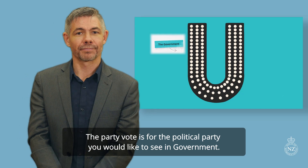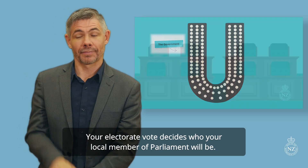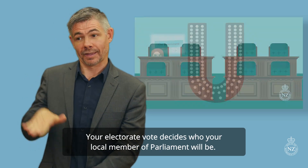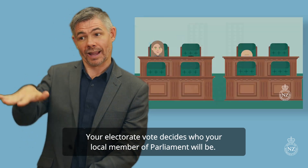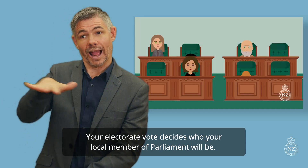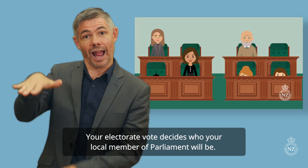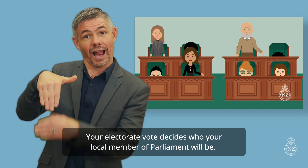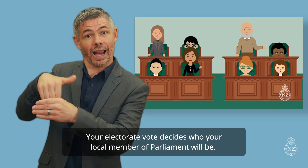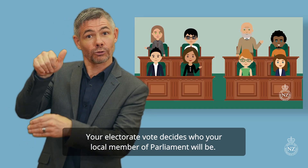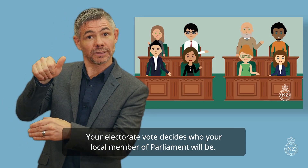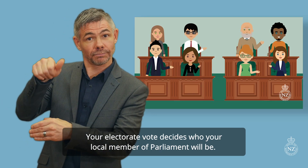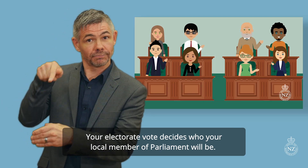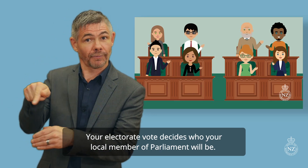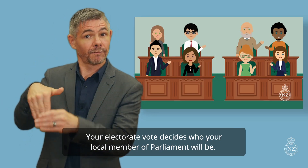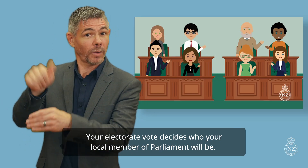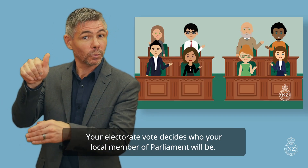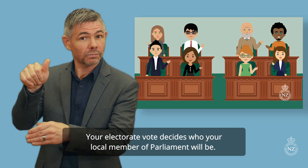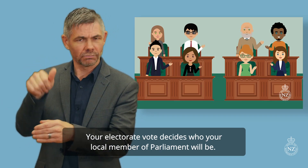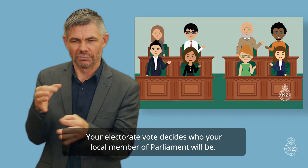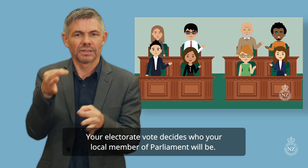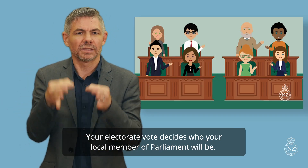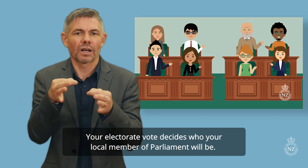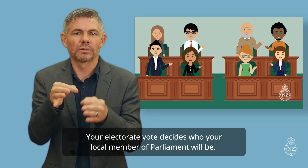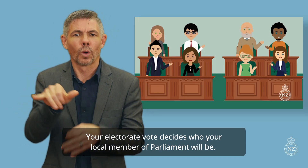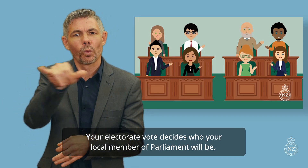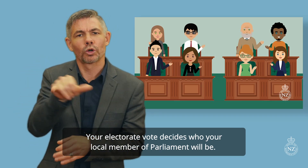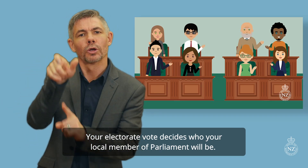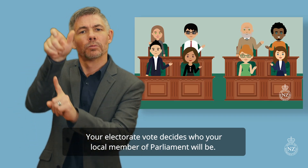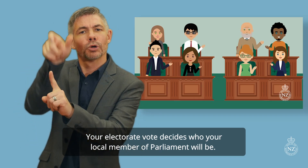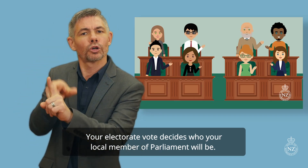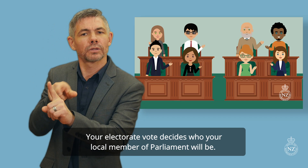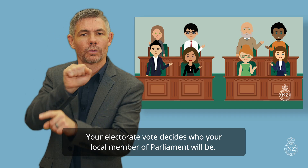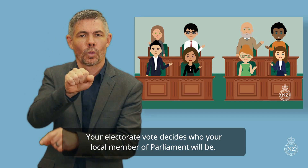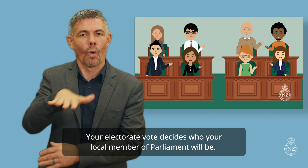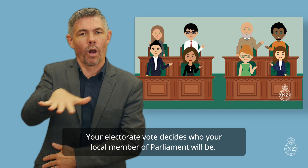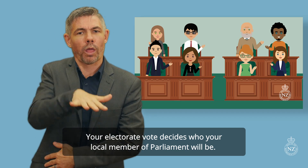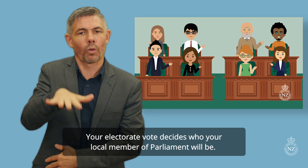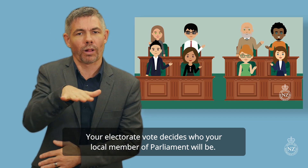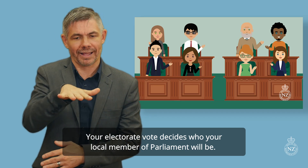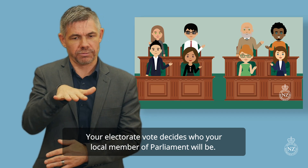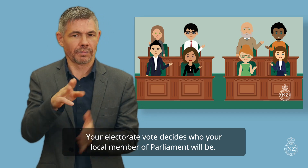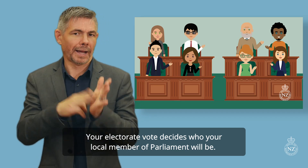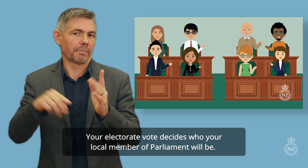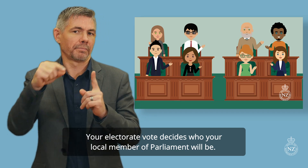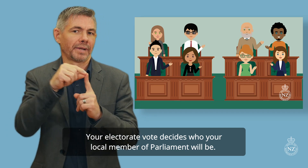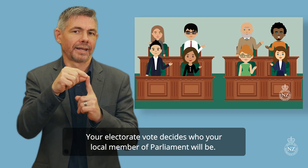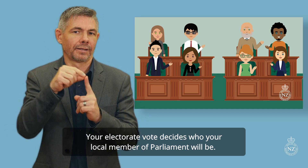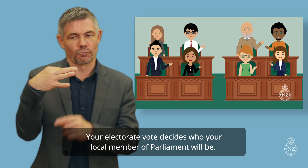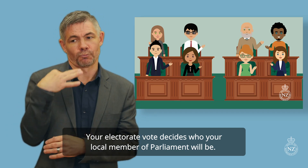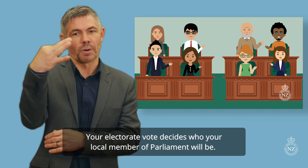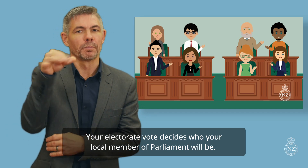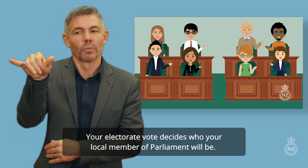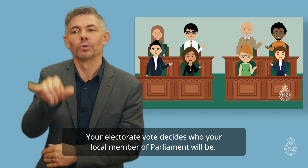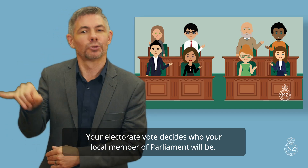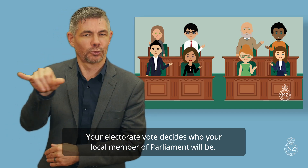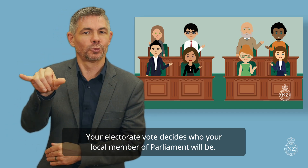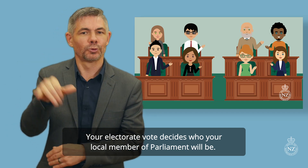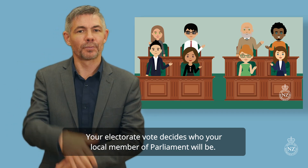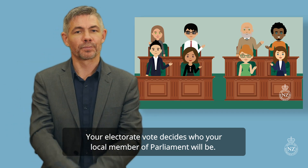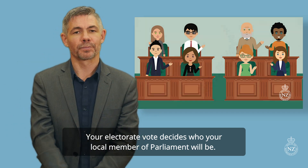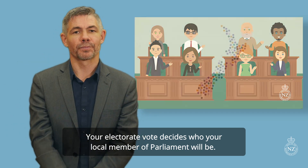Ko tō pōti ā-rohe he kōwhiri ko wai o tō rohe ka tū hei mema o te Pāremata.